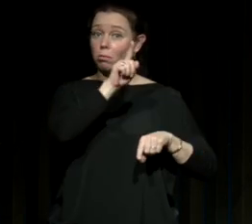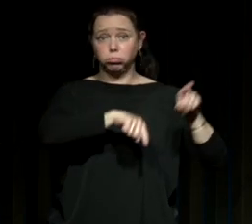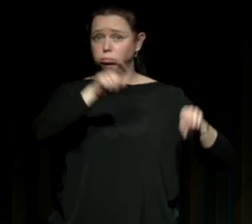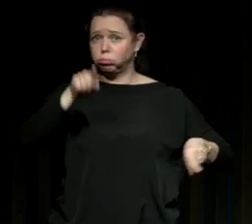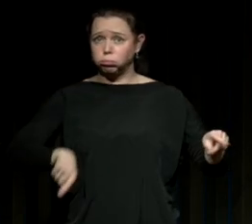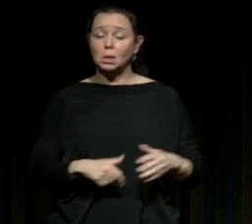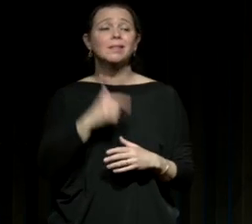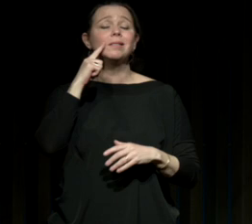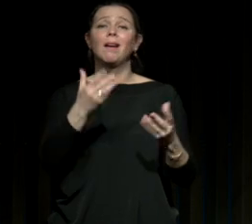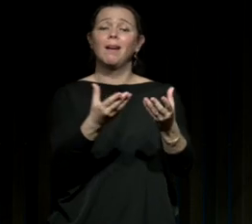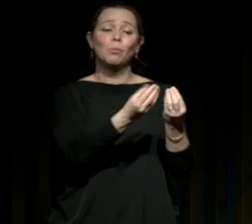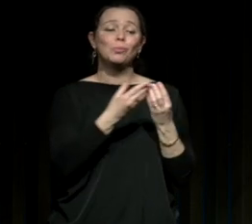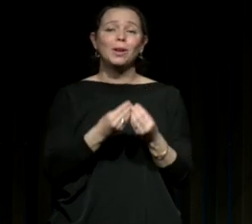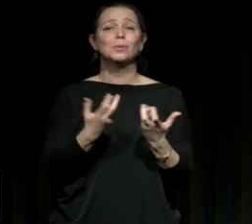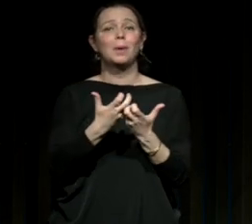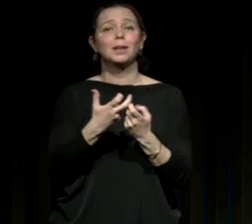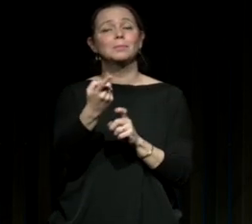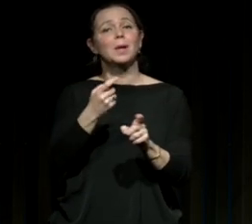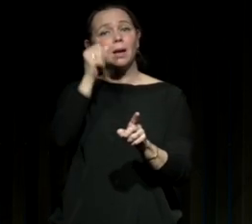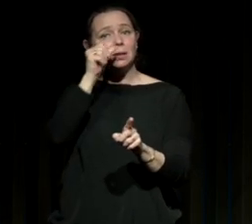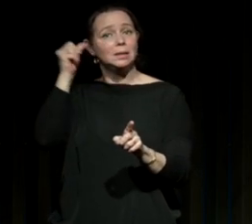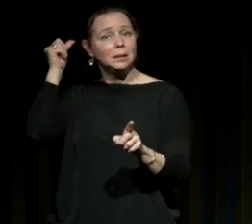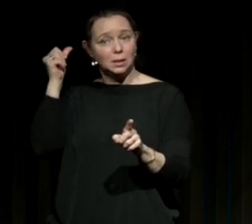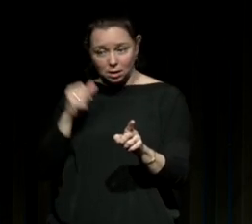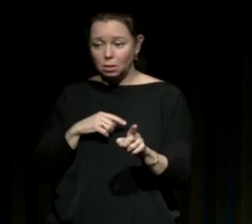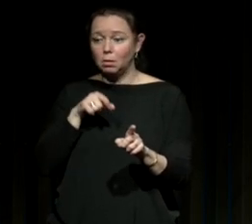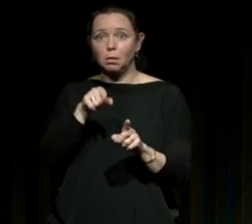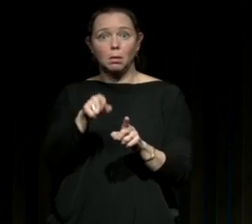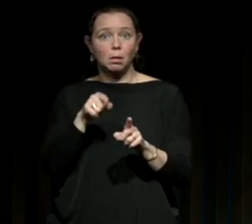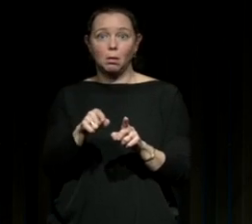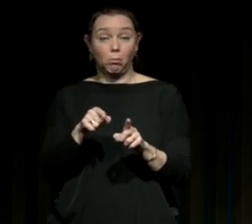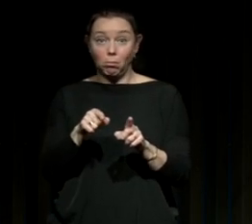les populations asiatiques pour les populations asiatiques on n'utilise pas ce que tu of de 2,30